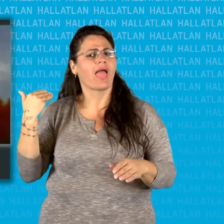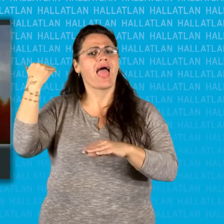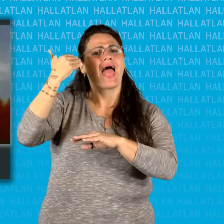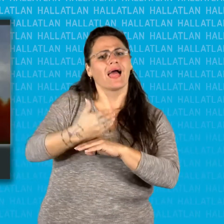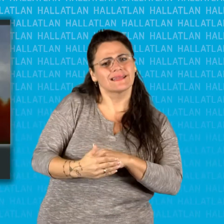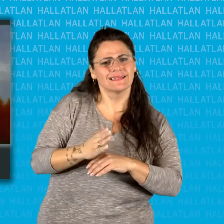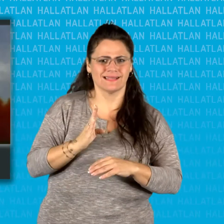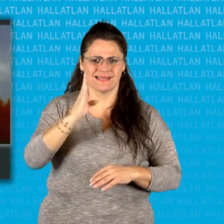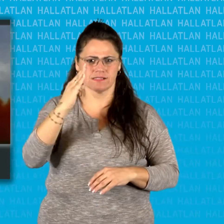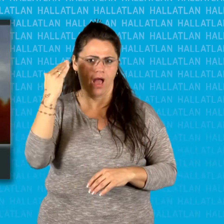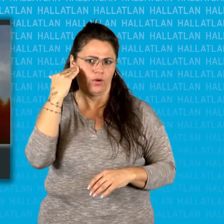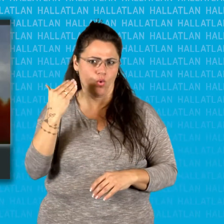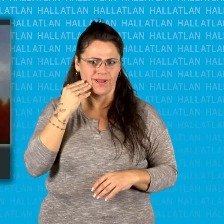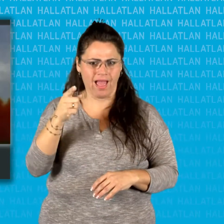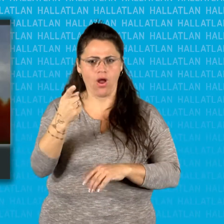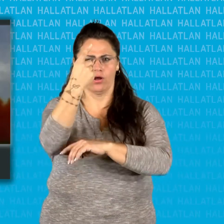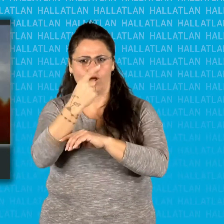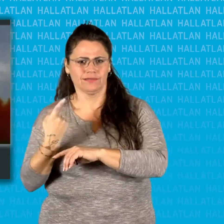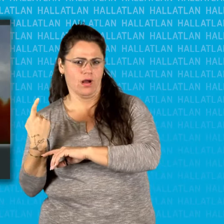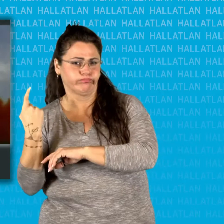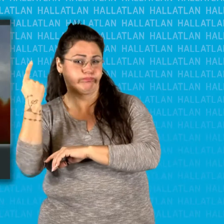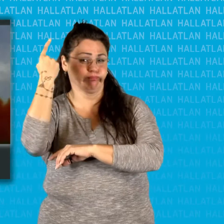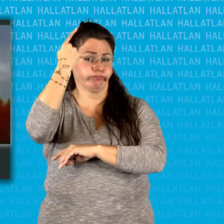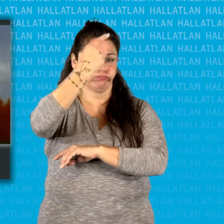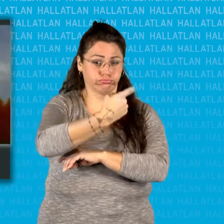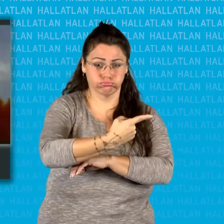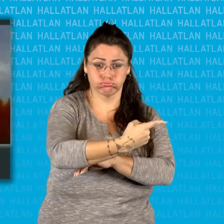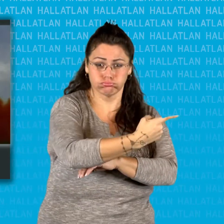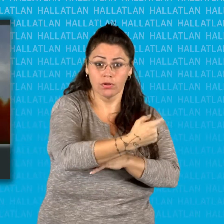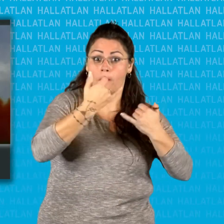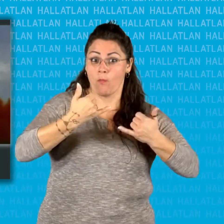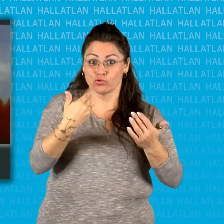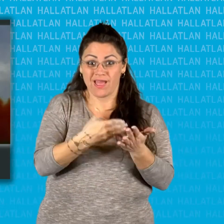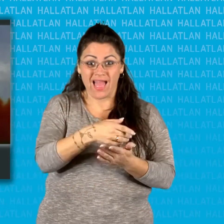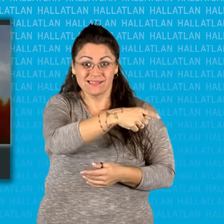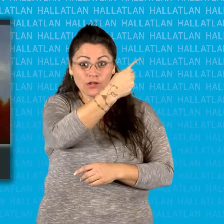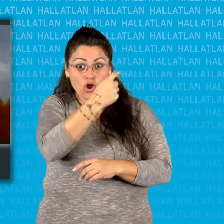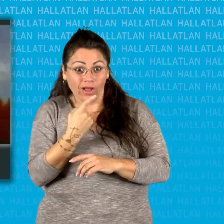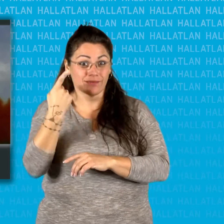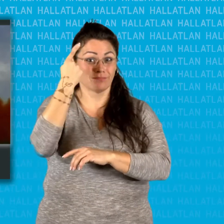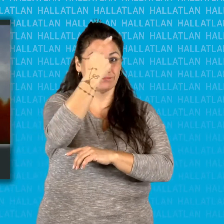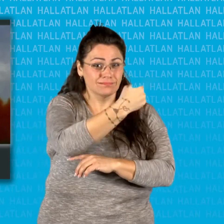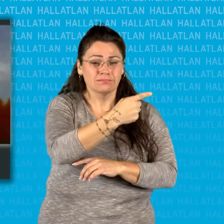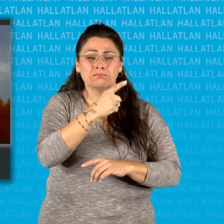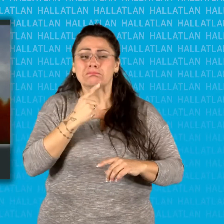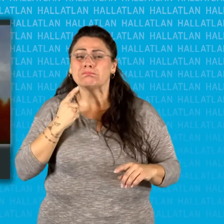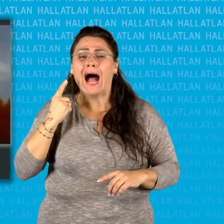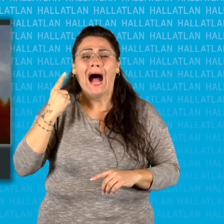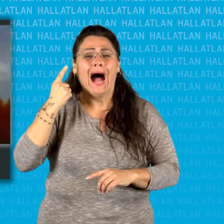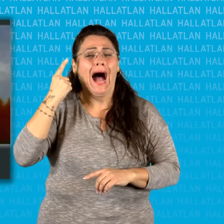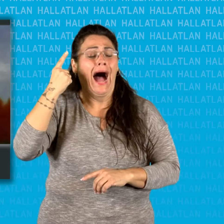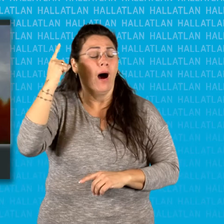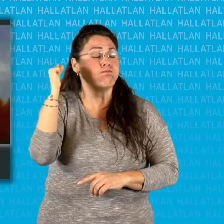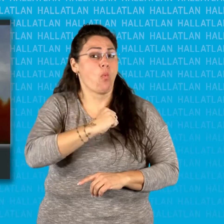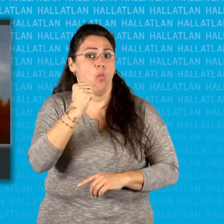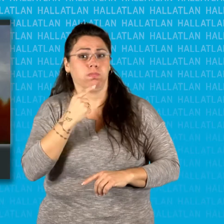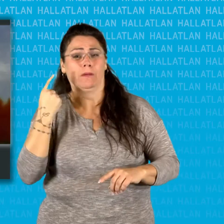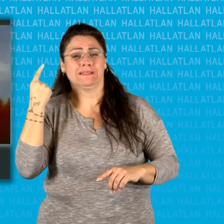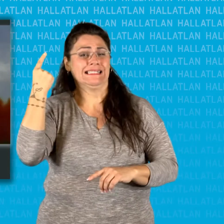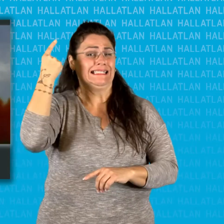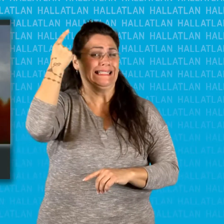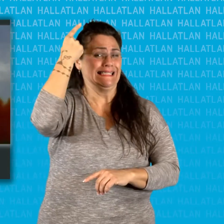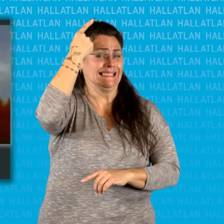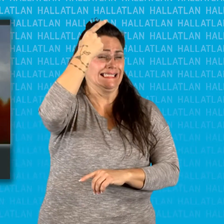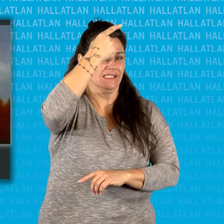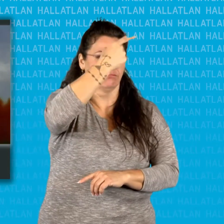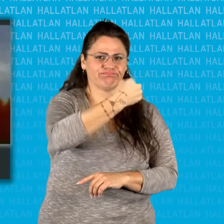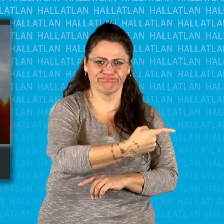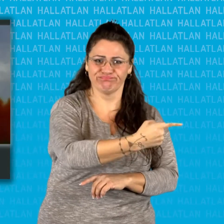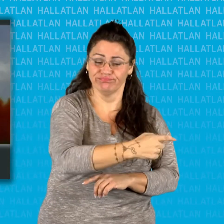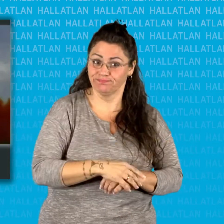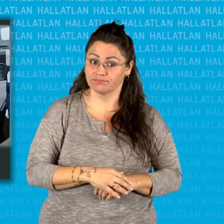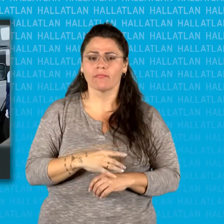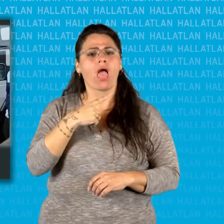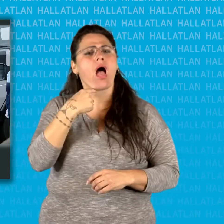A rakéta magasabban és hosszabban repült, mint bármelyik elődje.